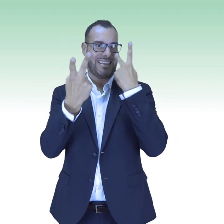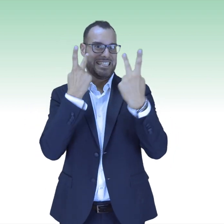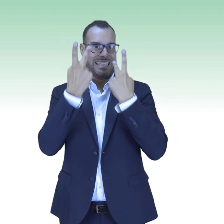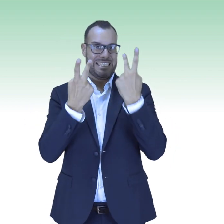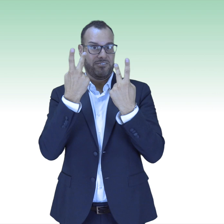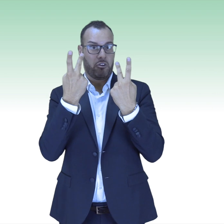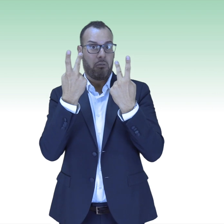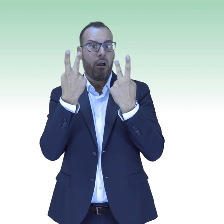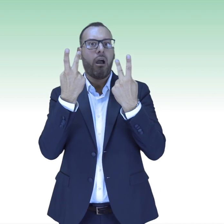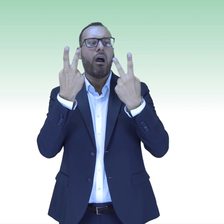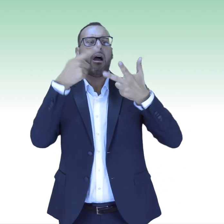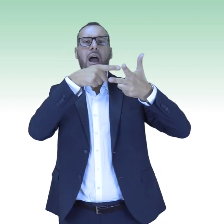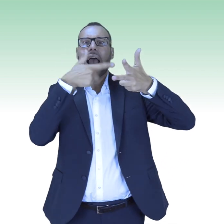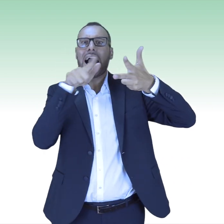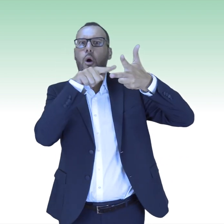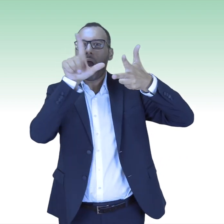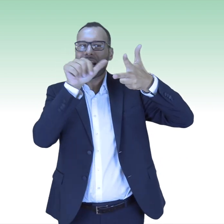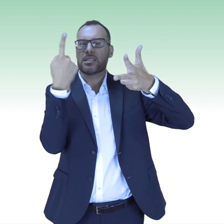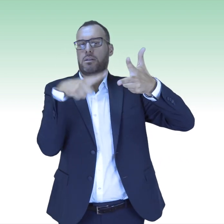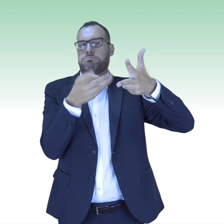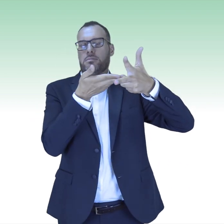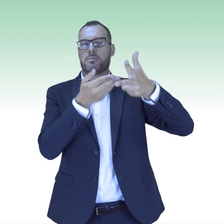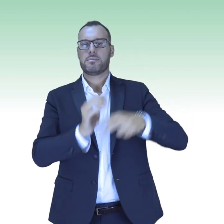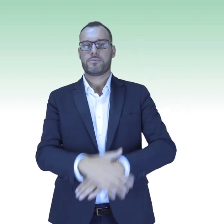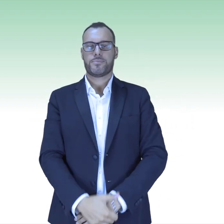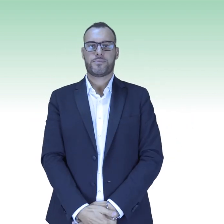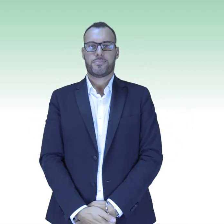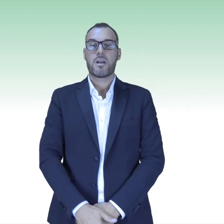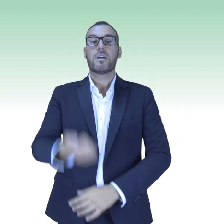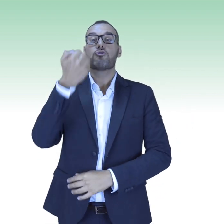poiché viaggia su un canale integro, quello visivo.